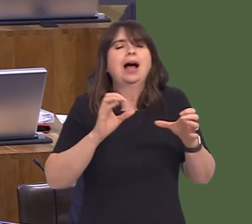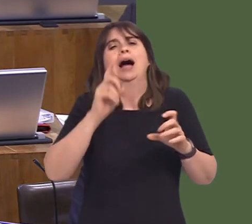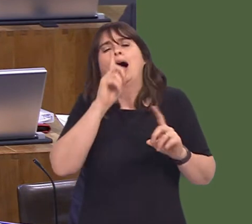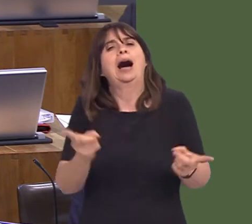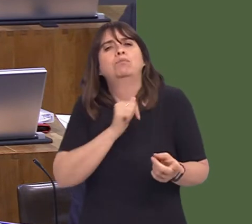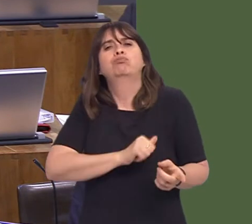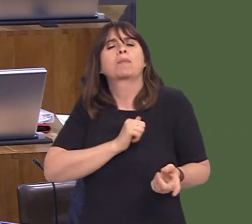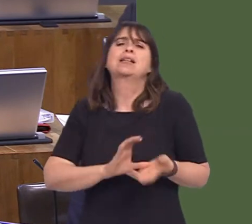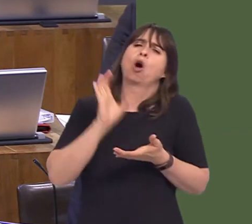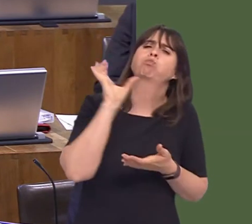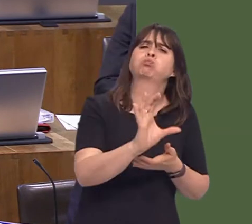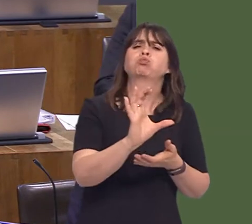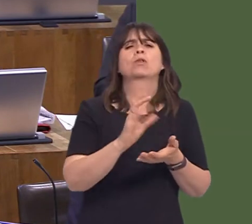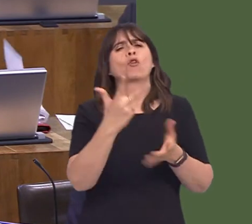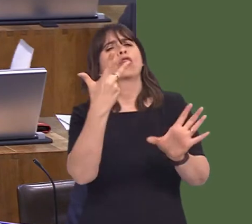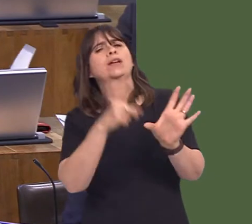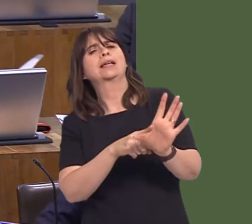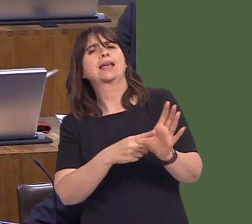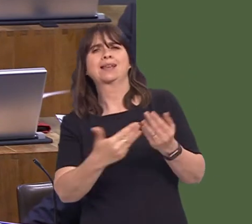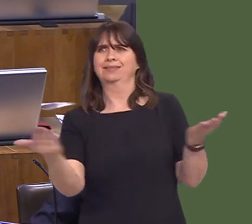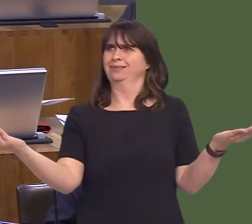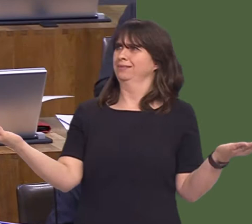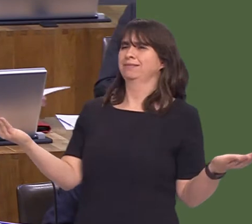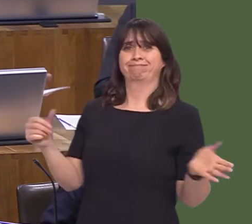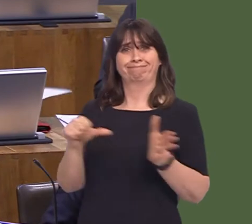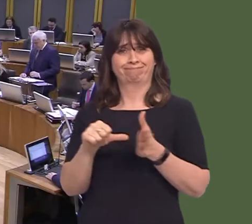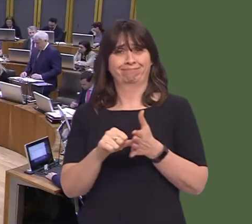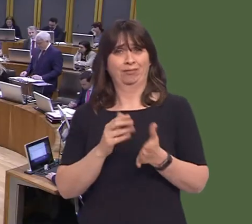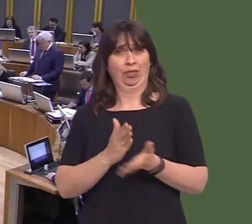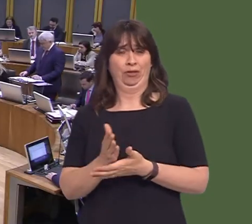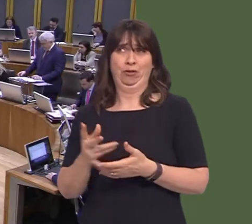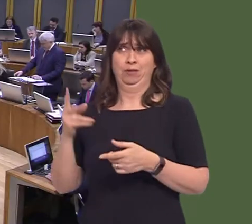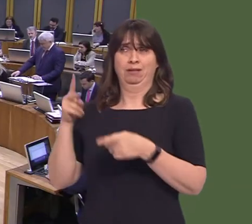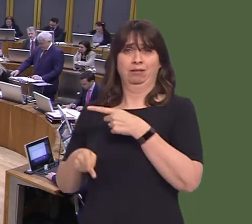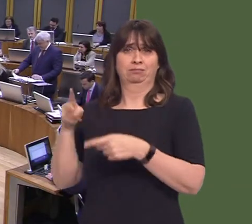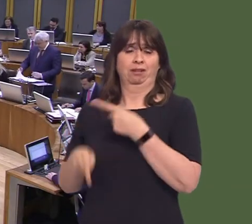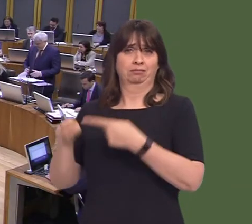cwympo o flwyddyn i flwyddyn. Bethan Sayed AM: 5. A wnaiff y Prif Weinidog